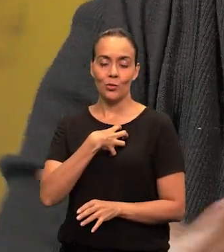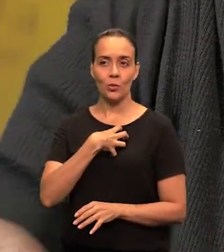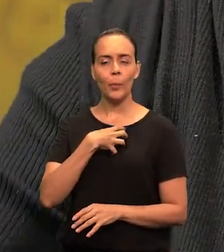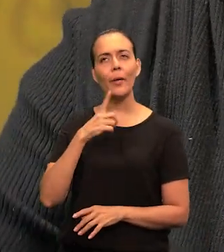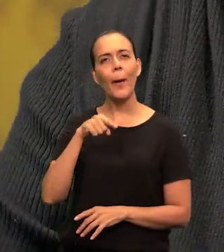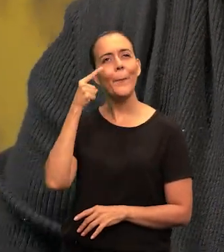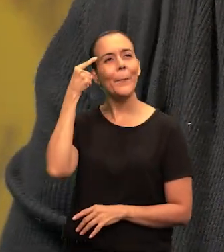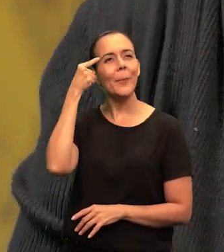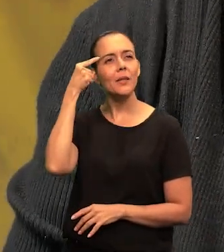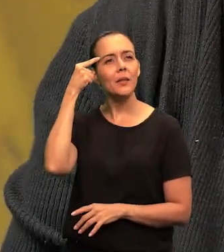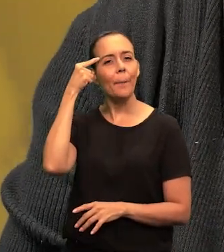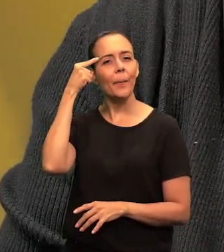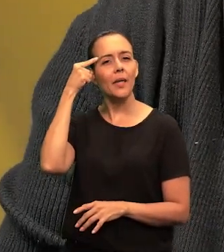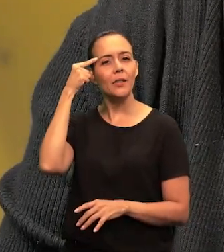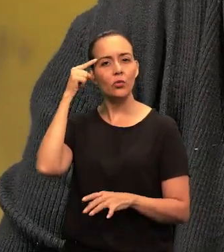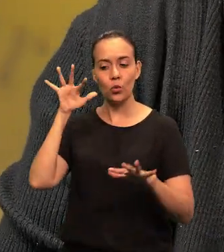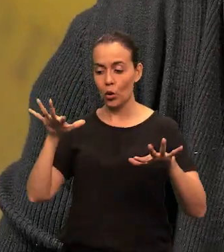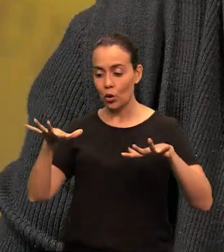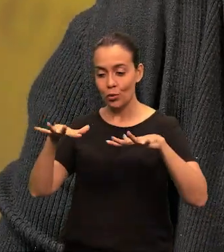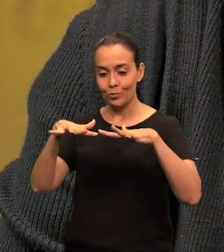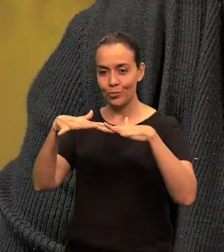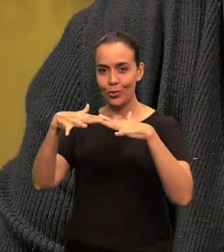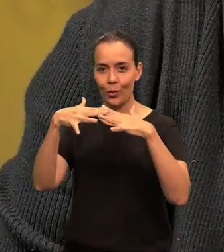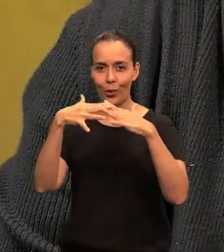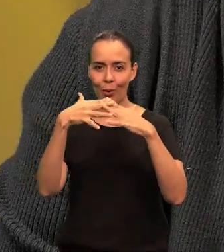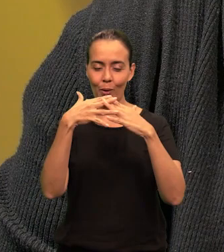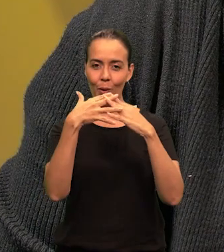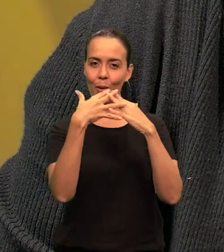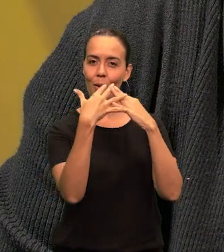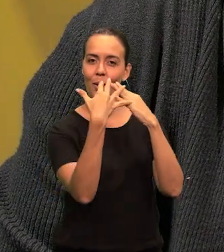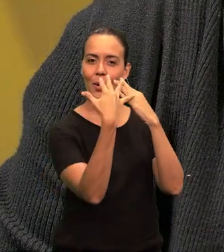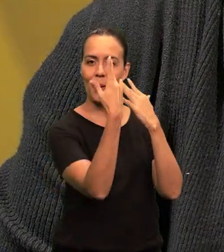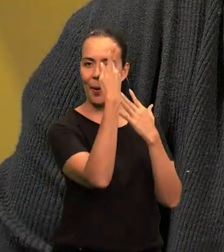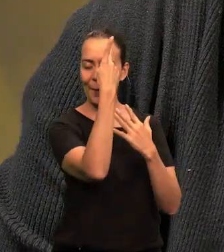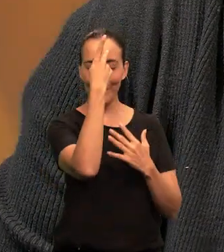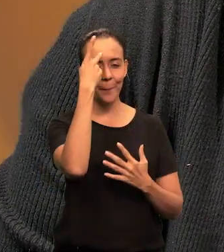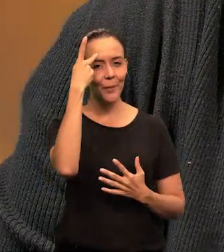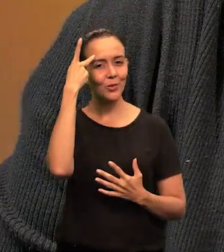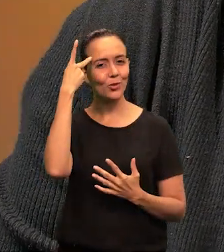que é um pensamento em rede, um pensamento múltiplo e plural.